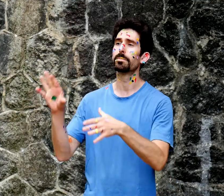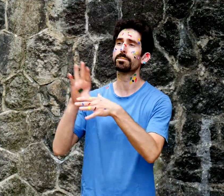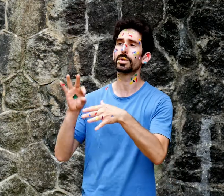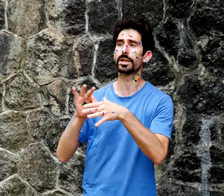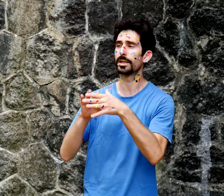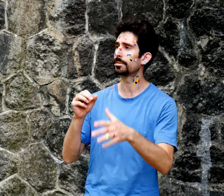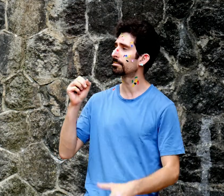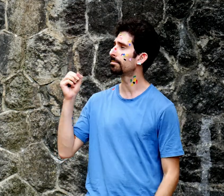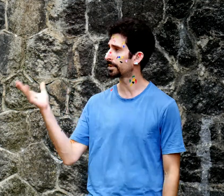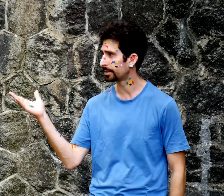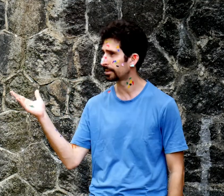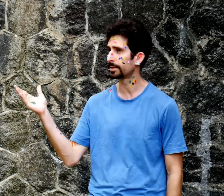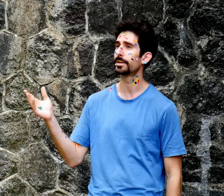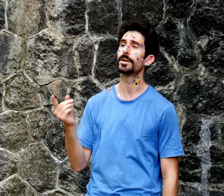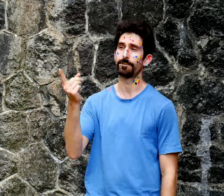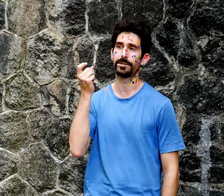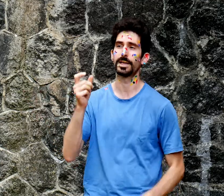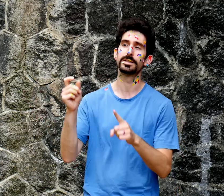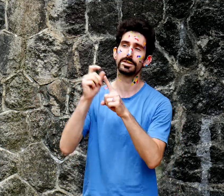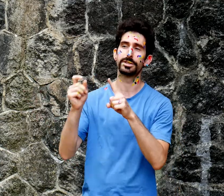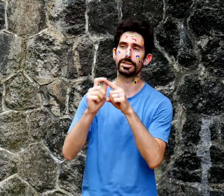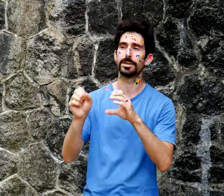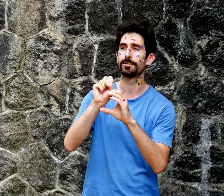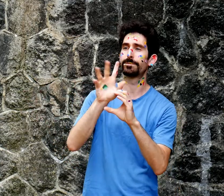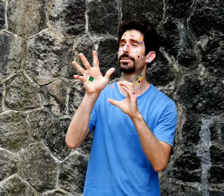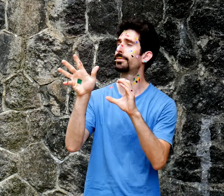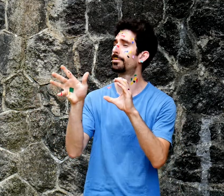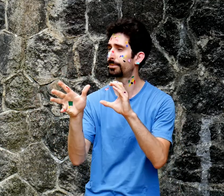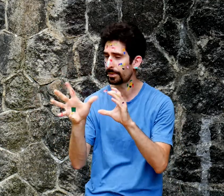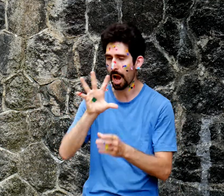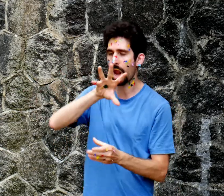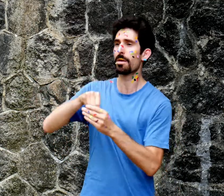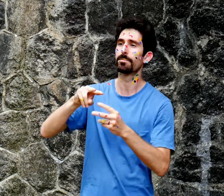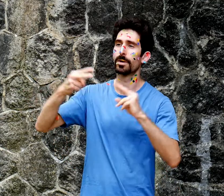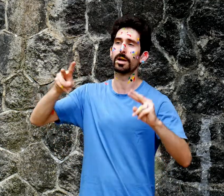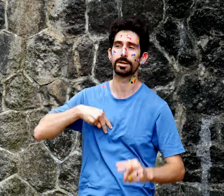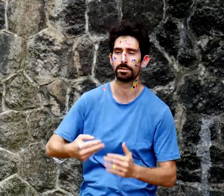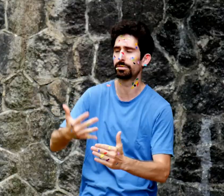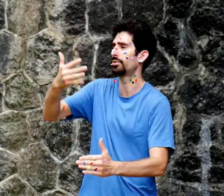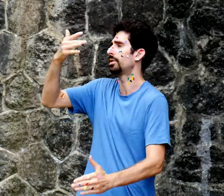Cette protéine est issu d'un gène viral qui s'est incorporé dans notre ADN